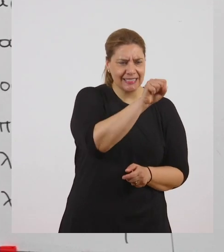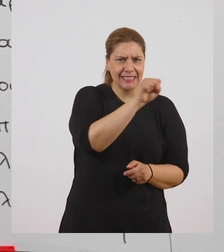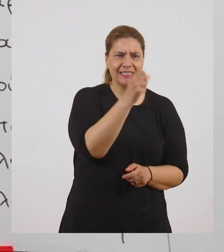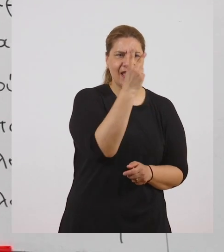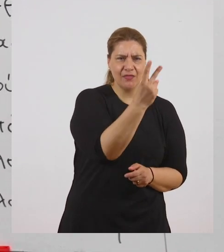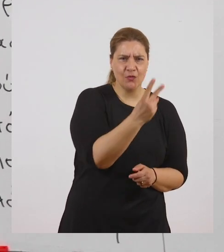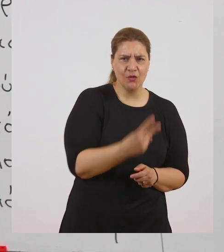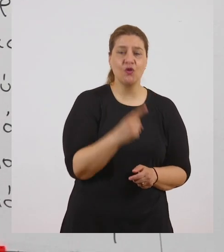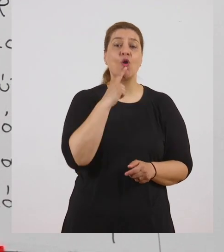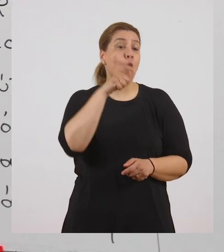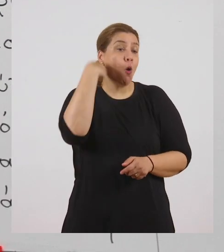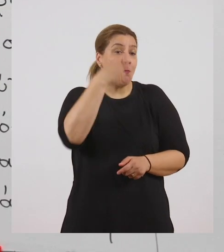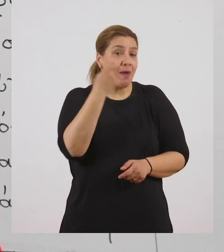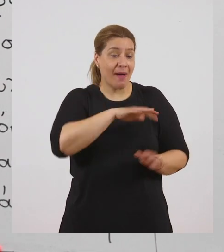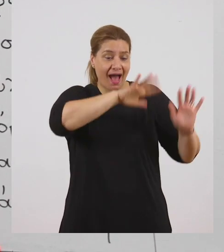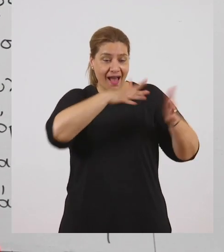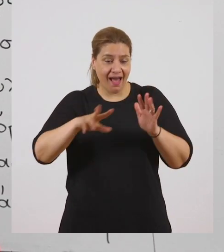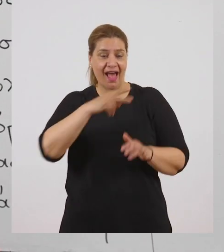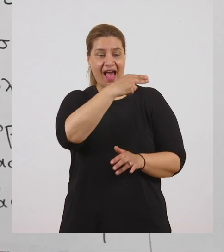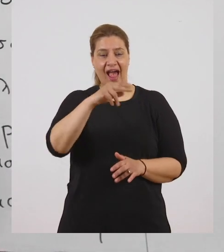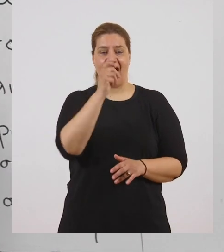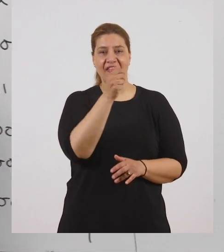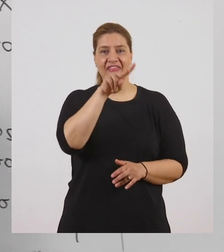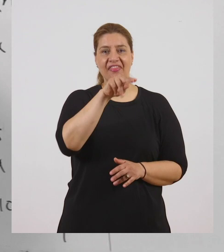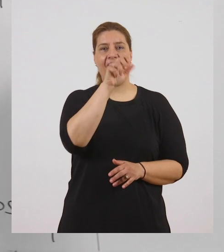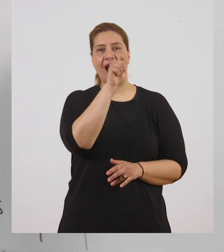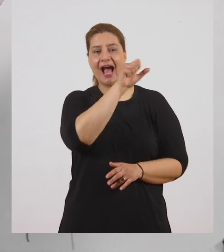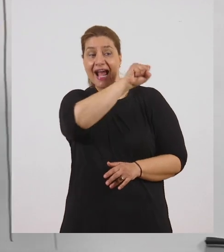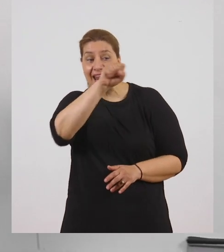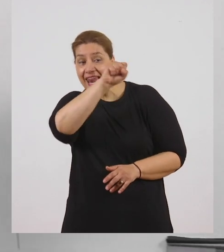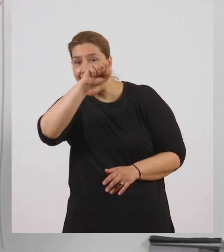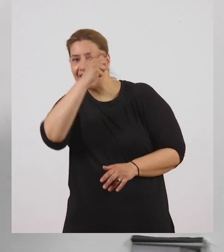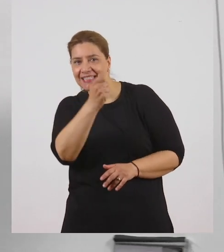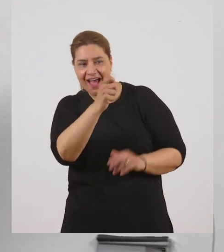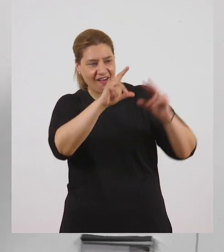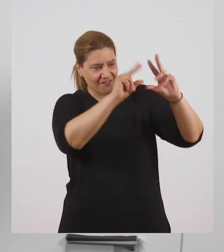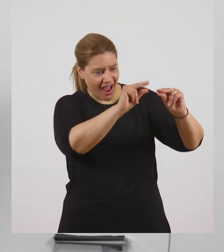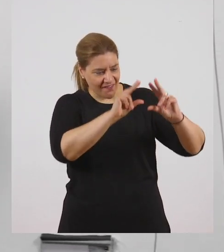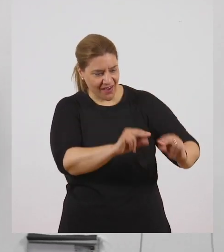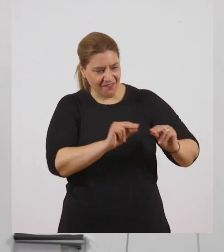αφού ανήκουν στην ίδια οικογένεια! Πάμε σε μία άλλη λέξη, το "χιόνι".